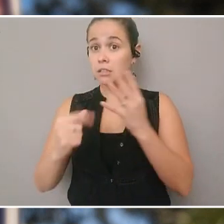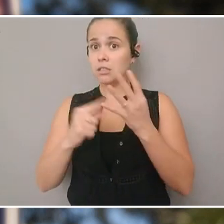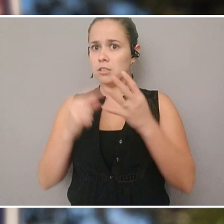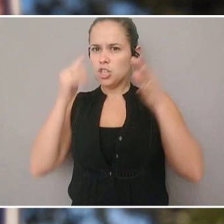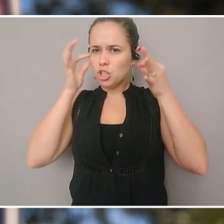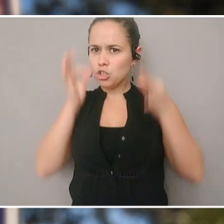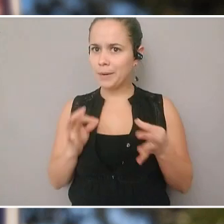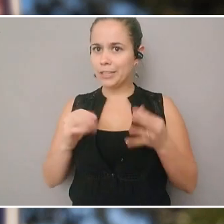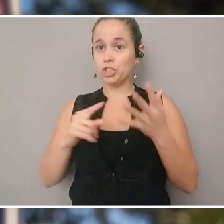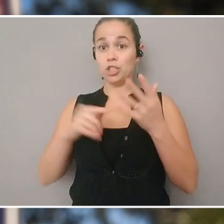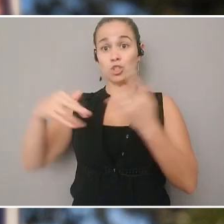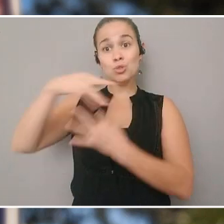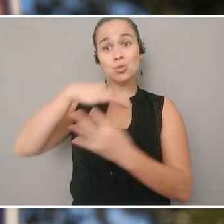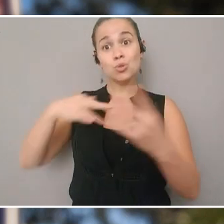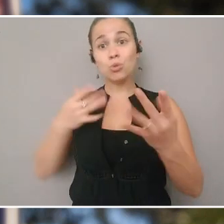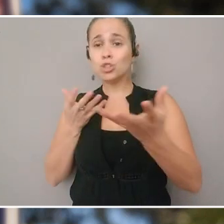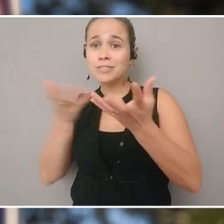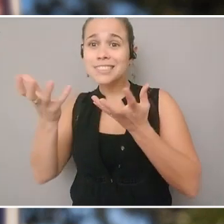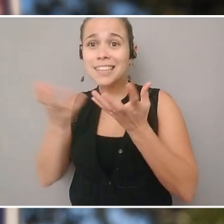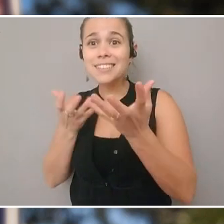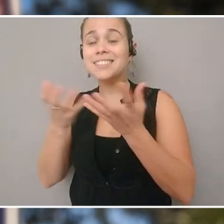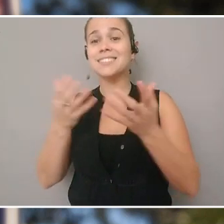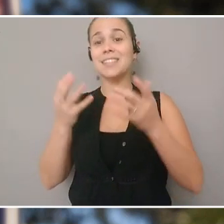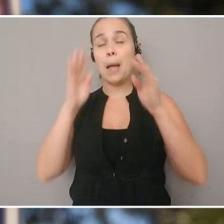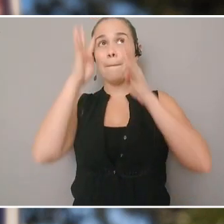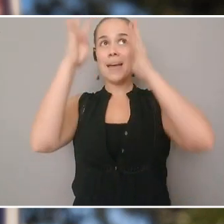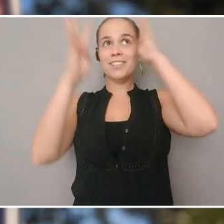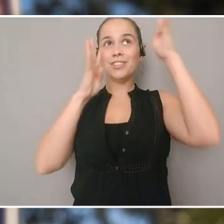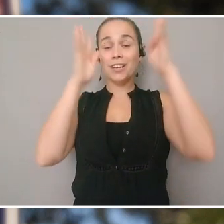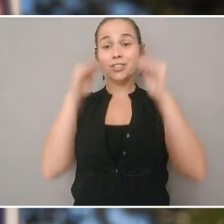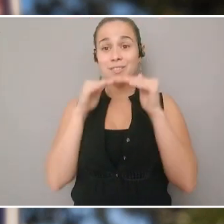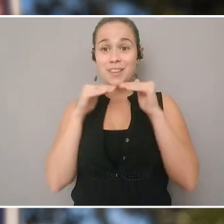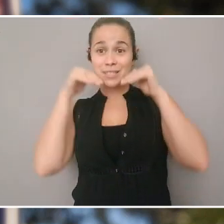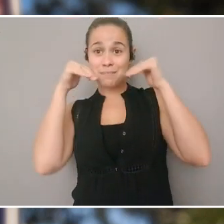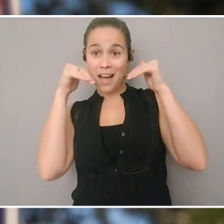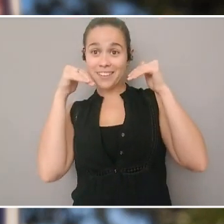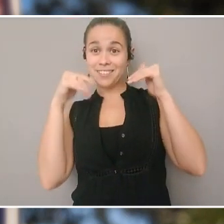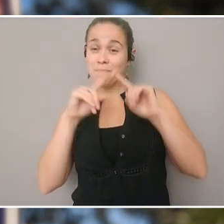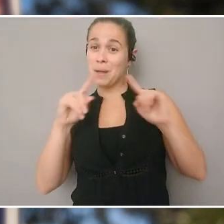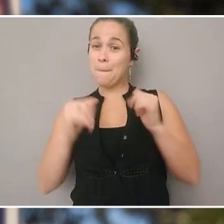sociales, imaginación, una sonrisa en el rostro,